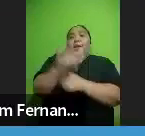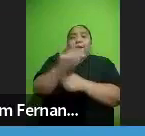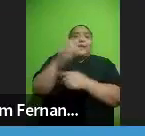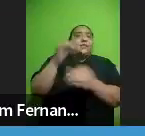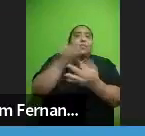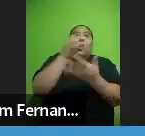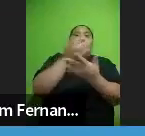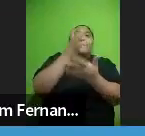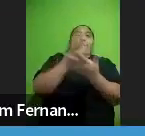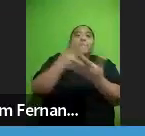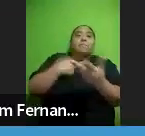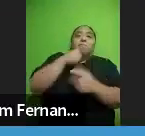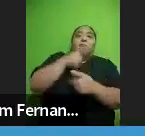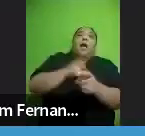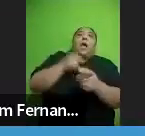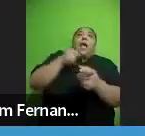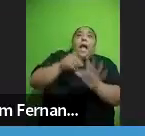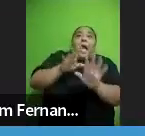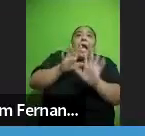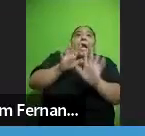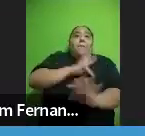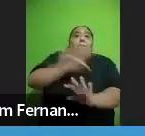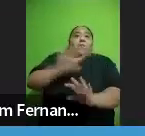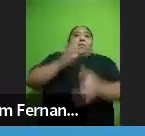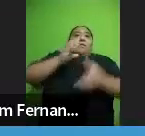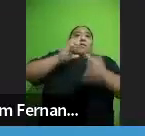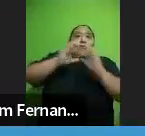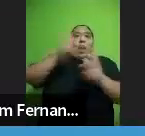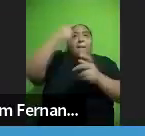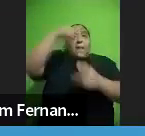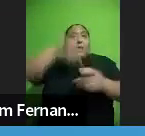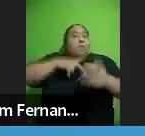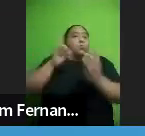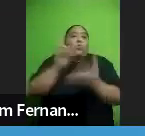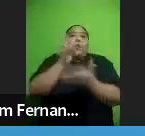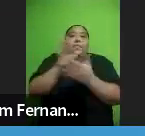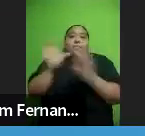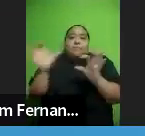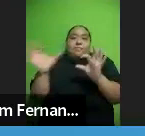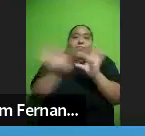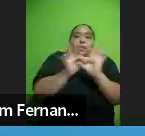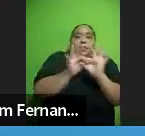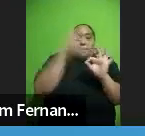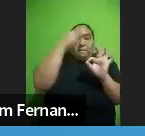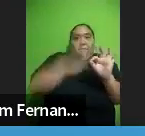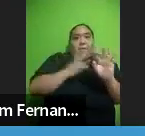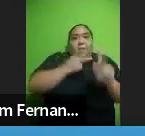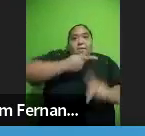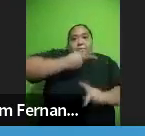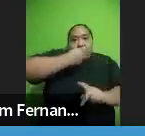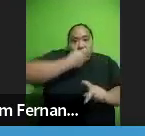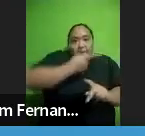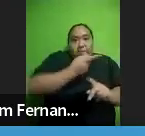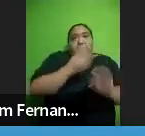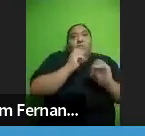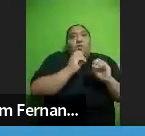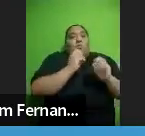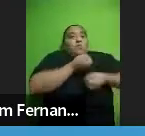que se que es la que la construcción de una lengua a y se dice que la y se dice que la lengua es el producto